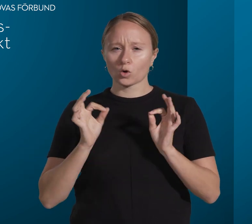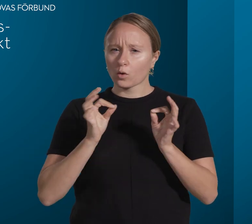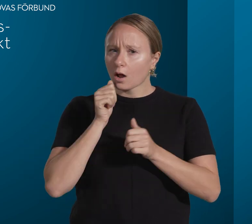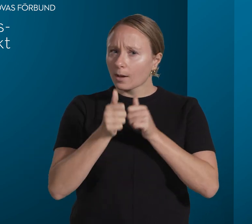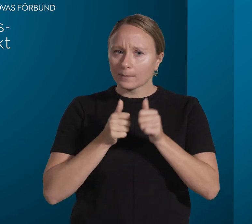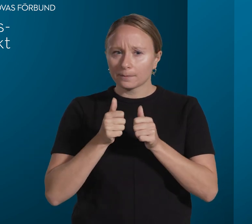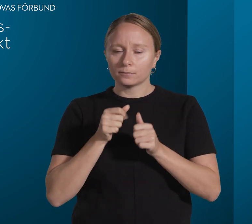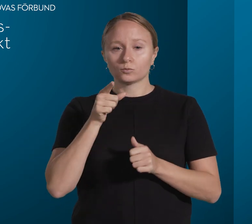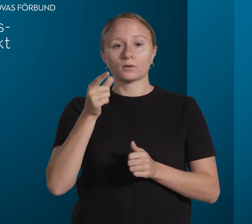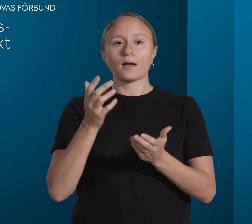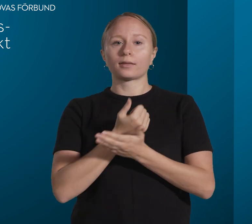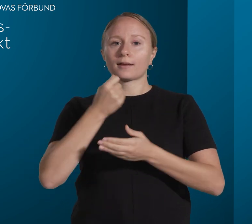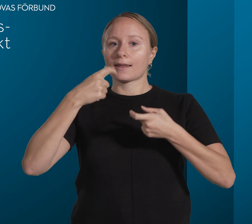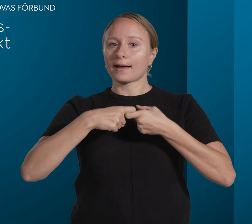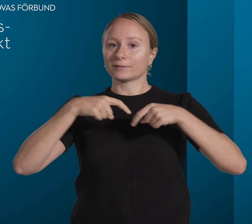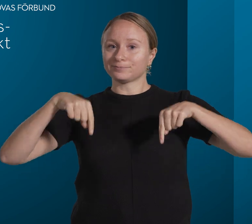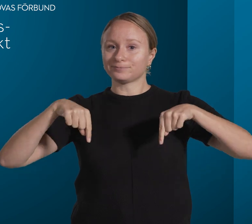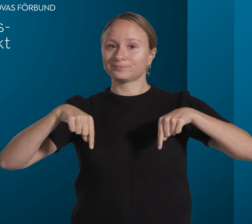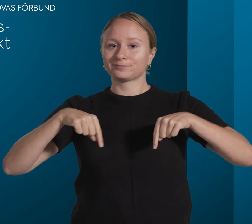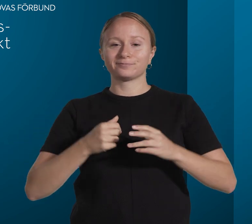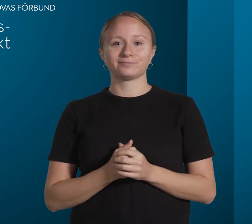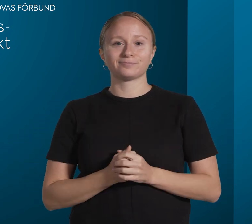För att registrera dig, klicka på länken nedan.